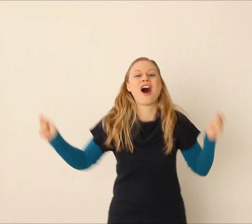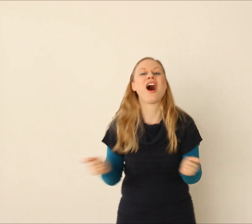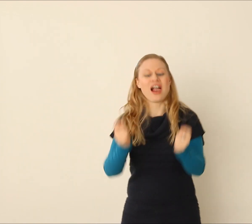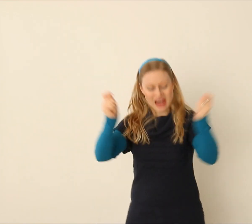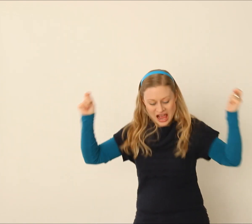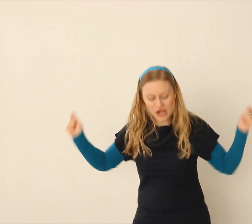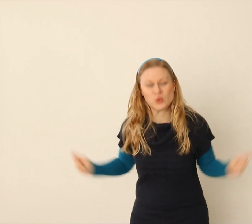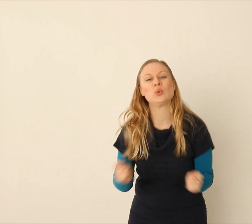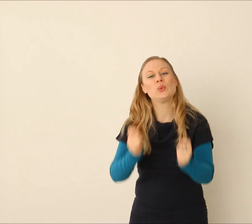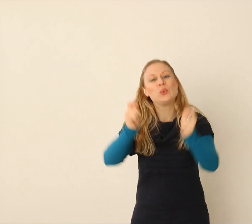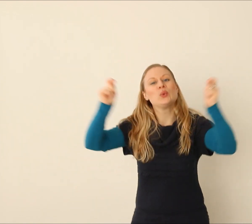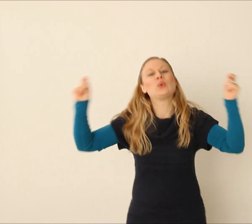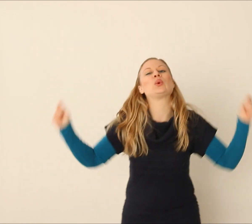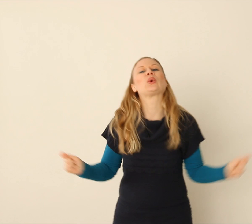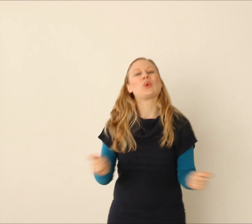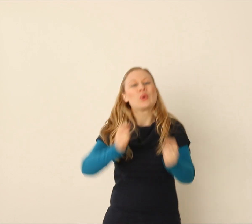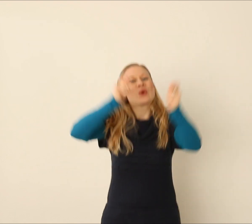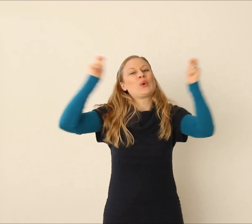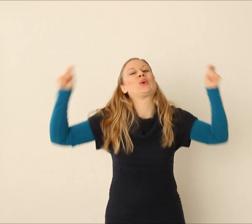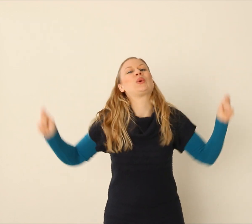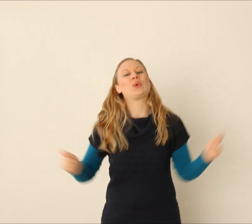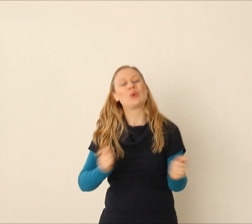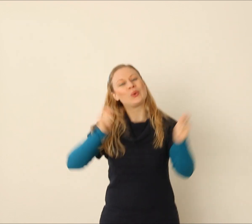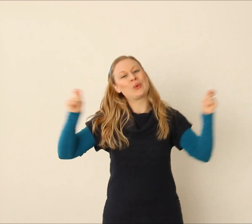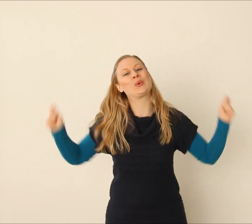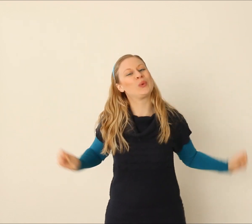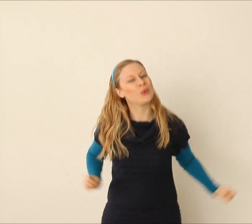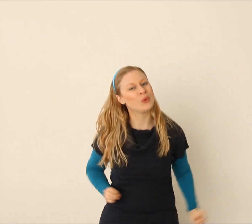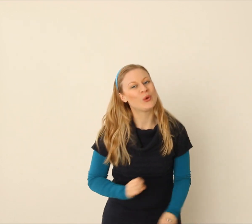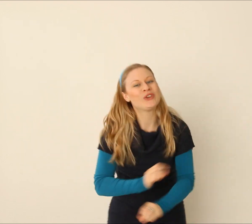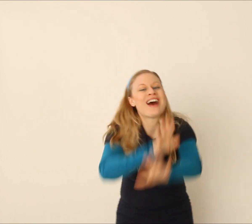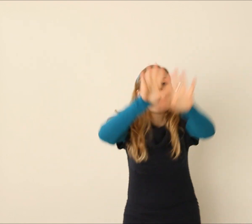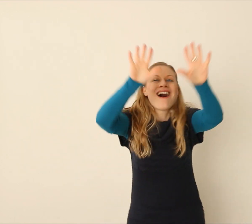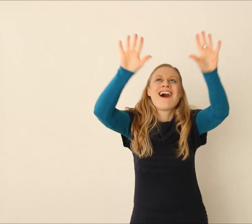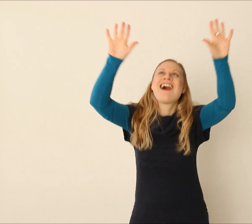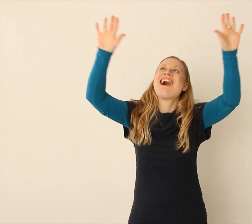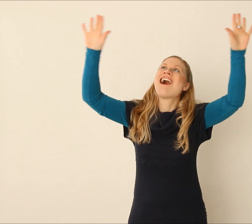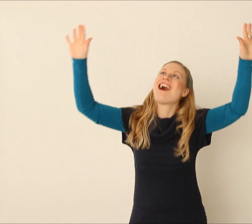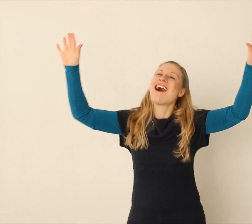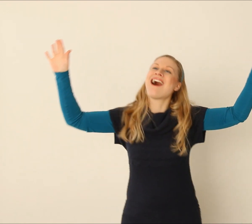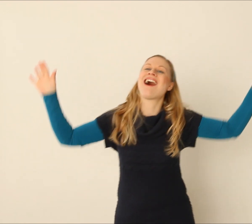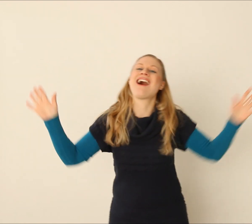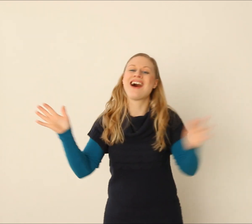Halleluja!